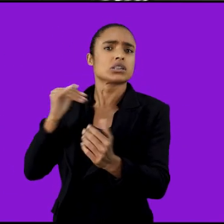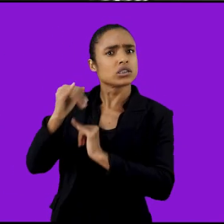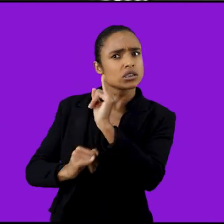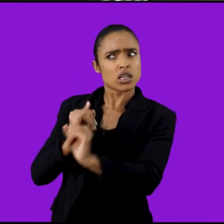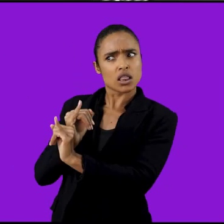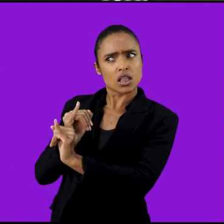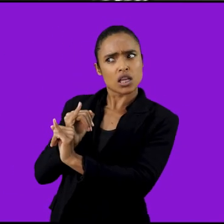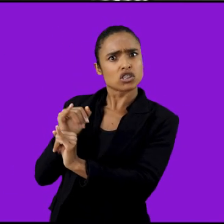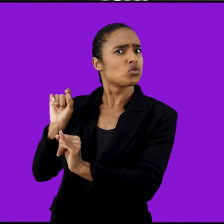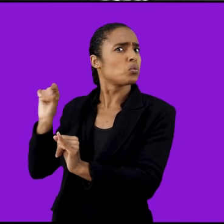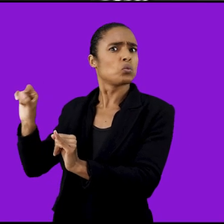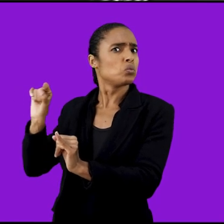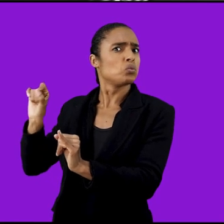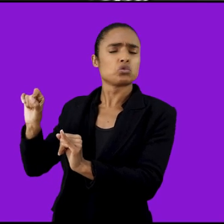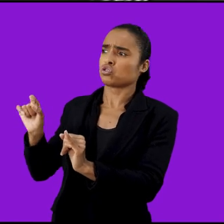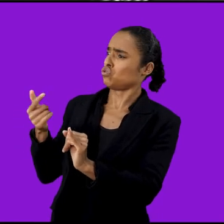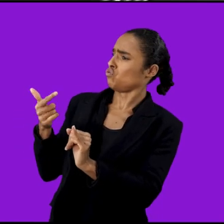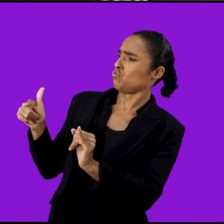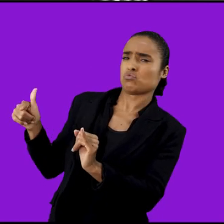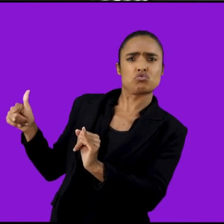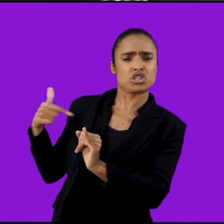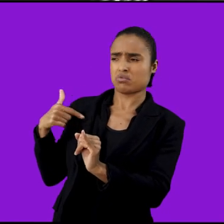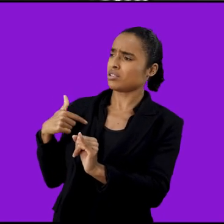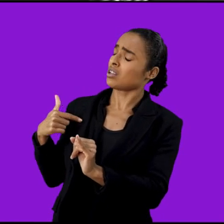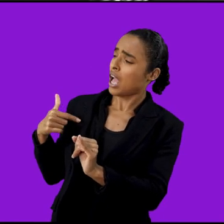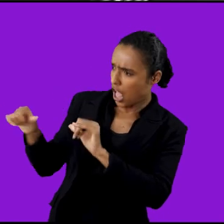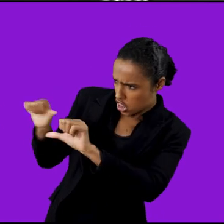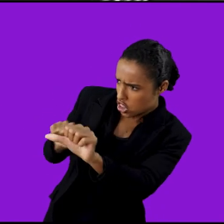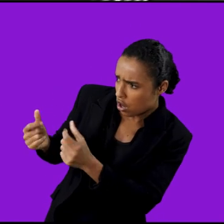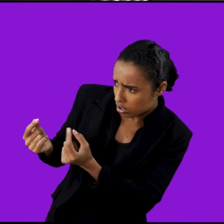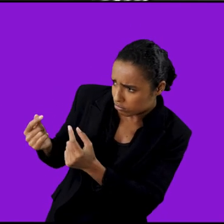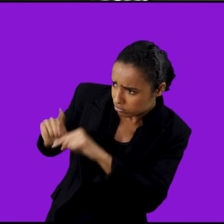as marcas chamavam pra troca de produto: “Oi? Não, não tem mais isso, cara. Não, não